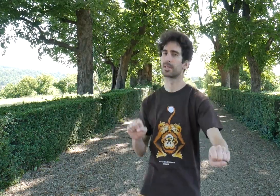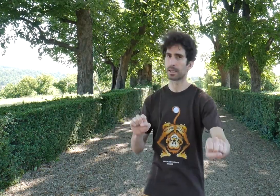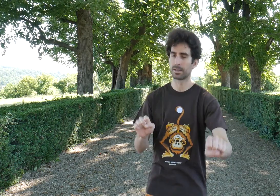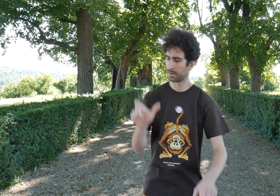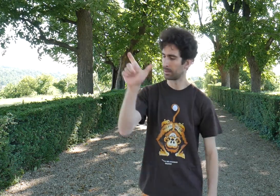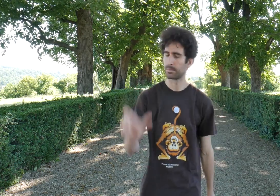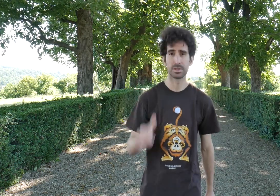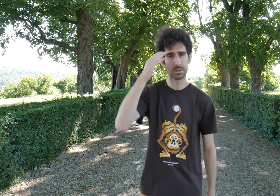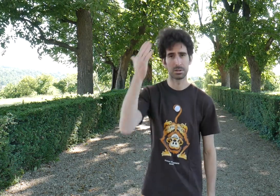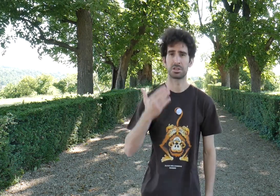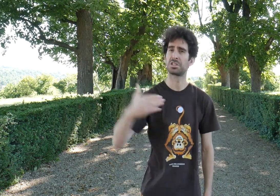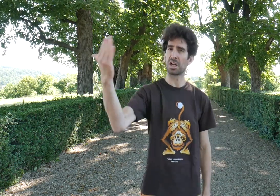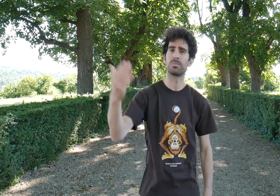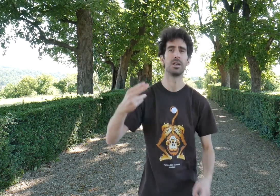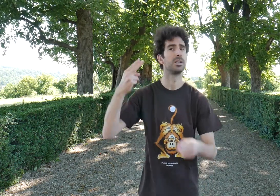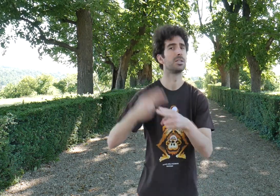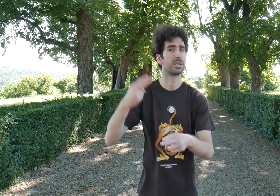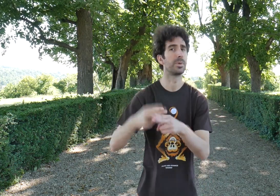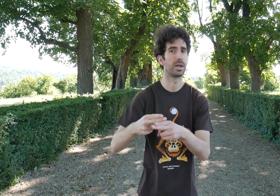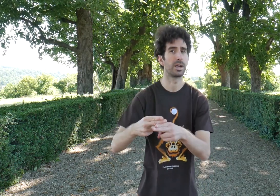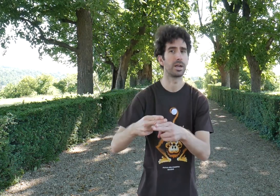une personne célèbre s'appelait...